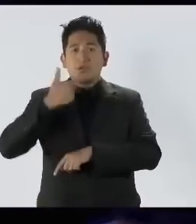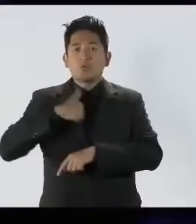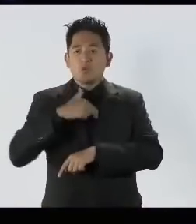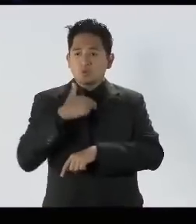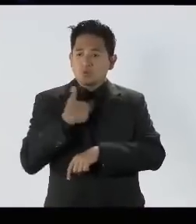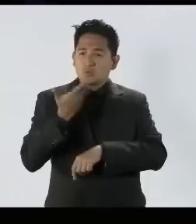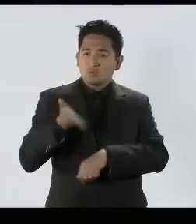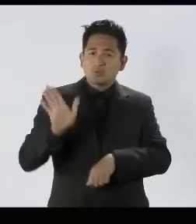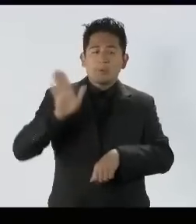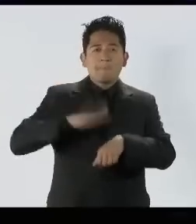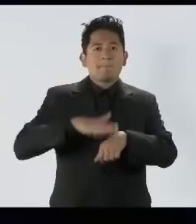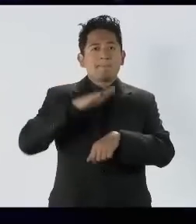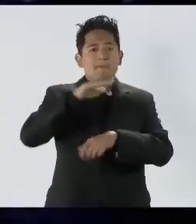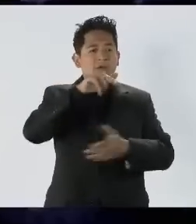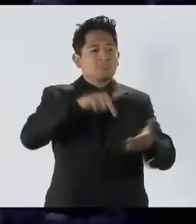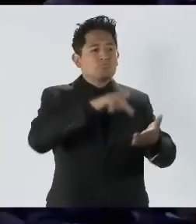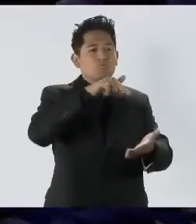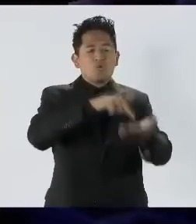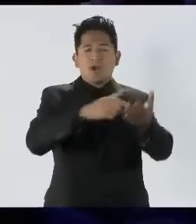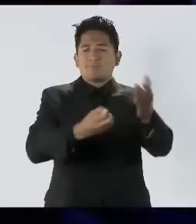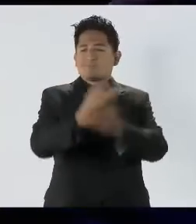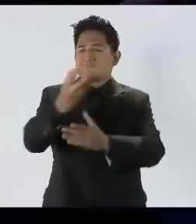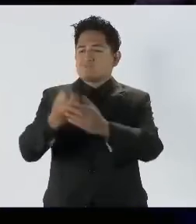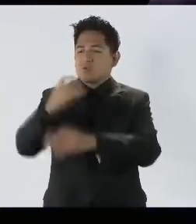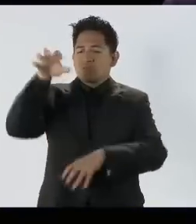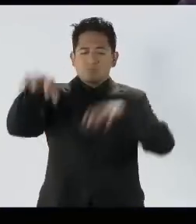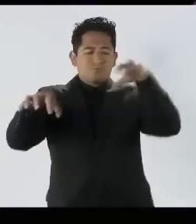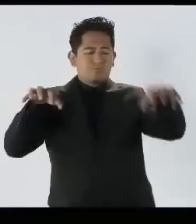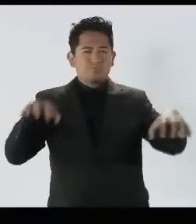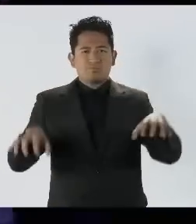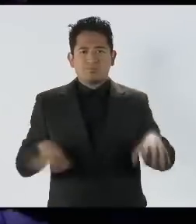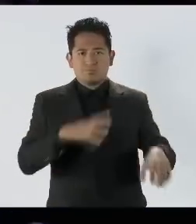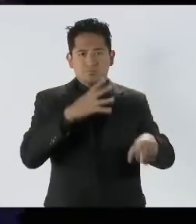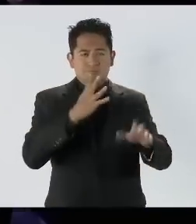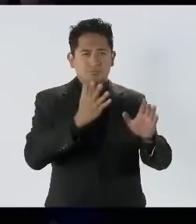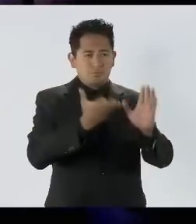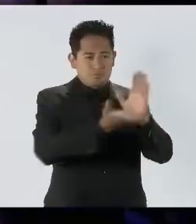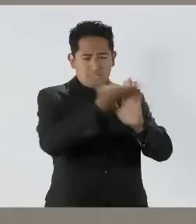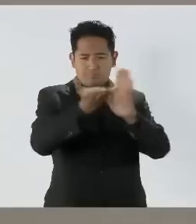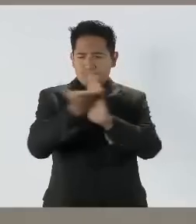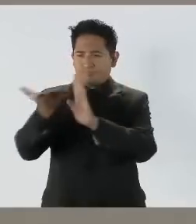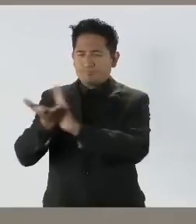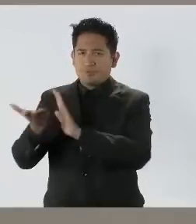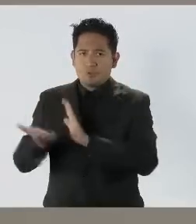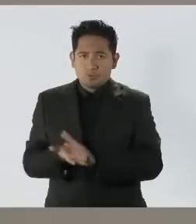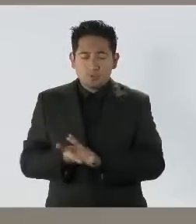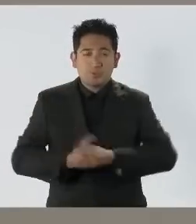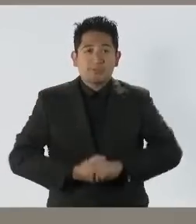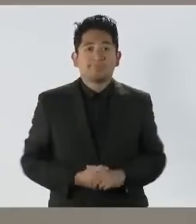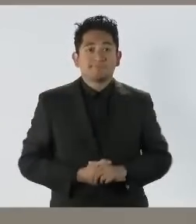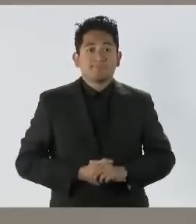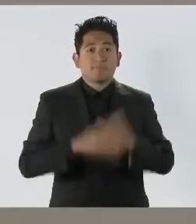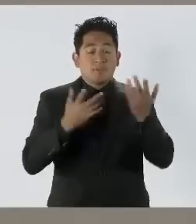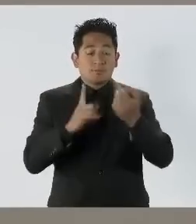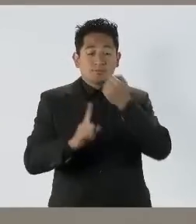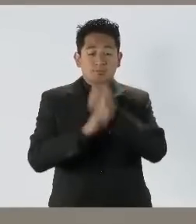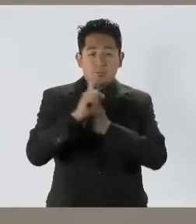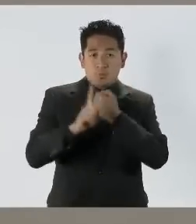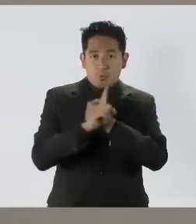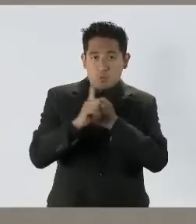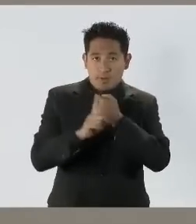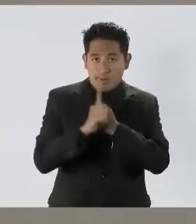nos fijamos como prioridad atender el déficit de vivienda y para poder garantizar este derecho